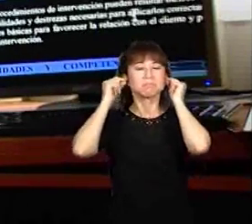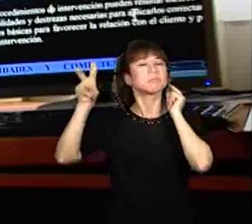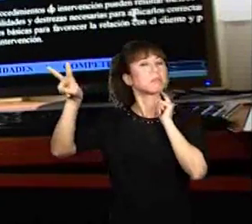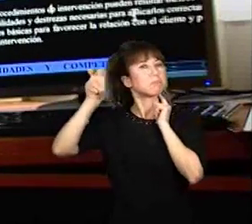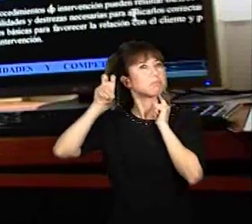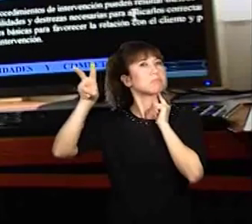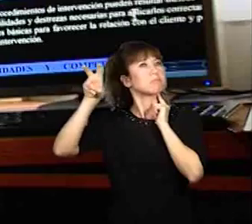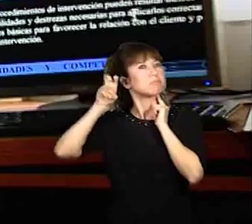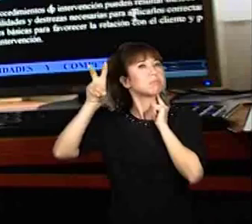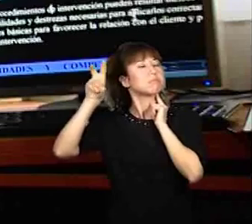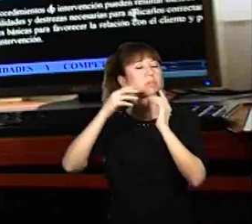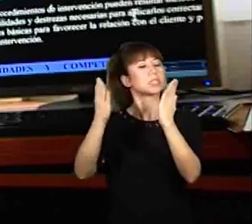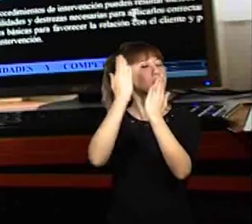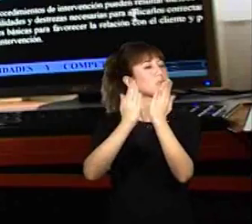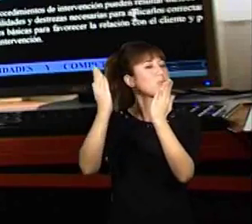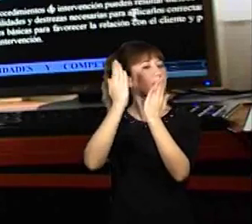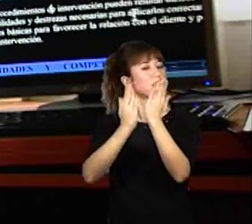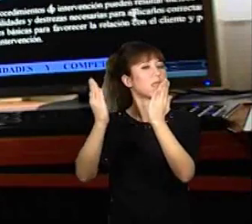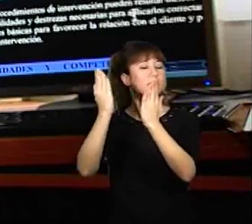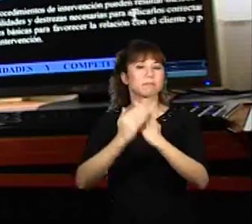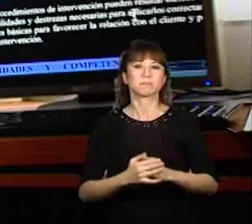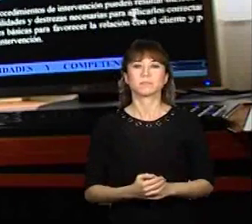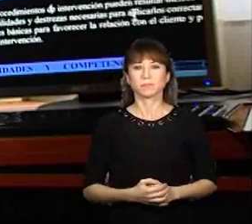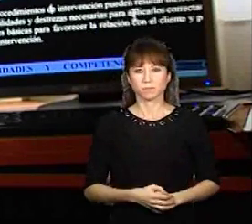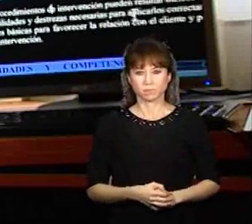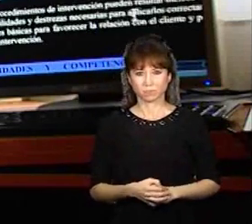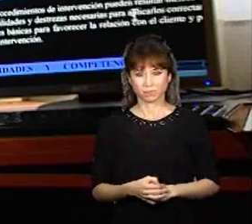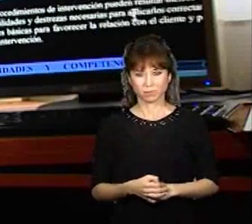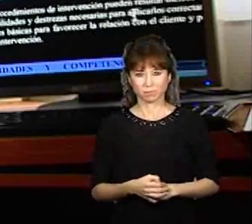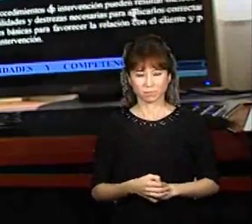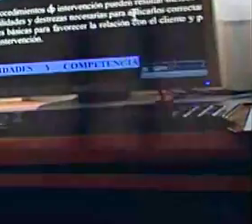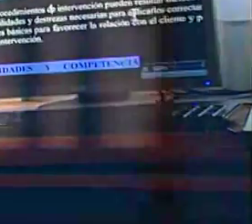tú vas con tu reproductor MP3 y vas estudiando, vas escuchándolo.